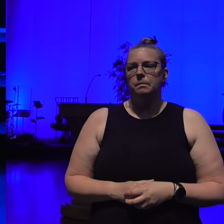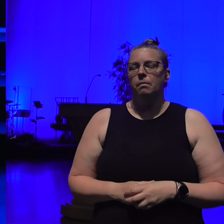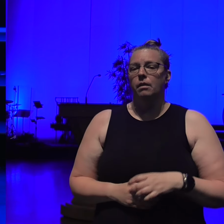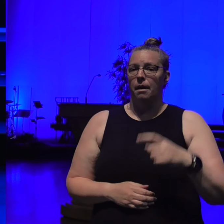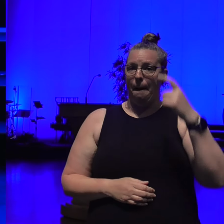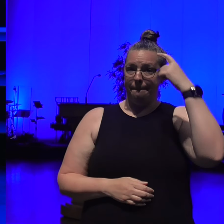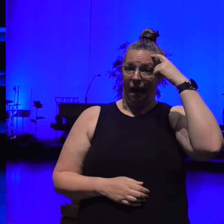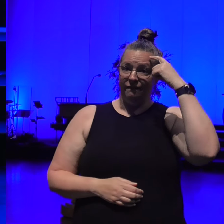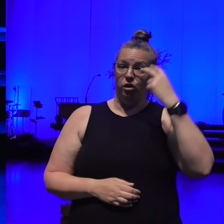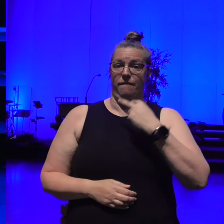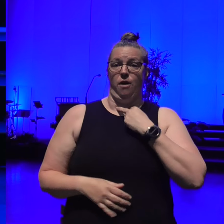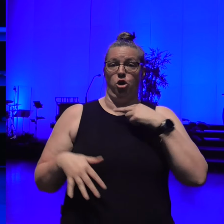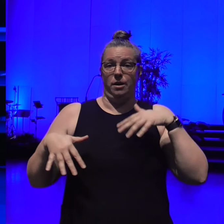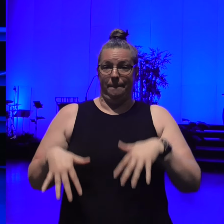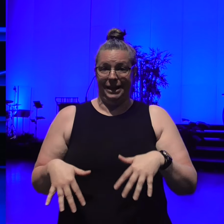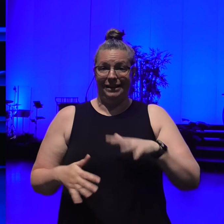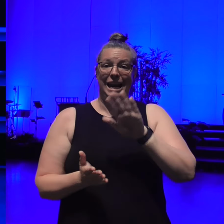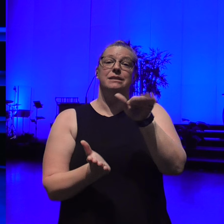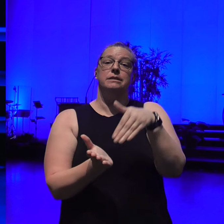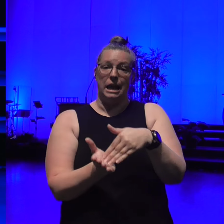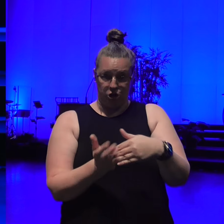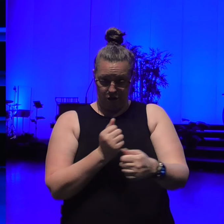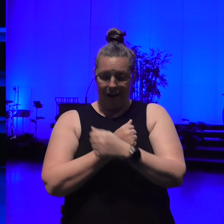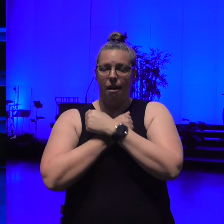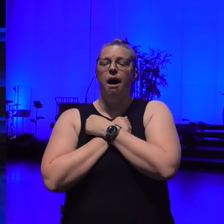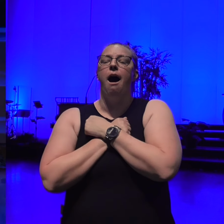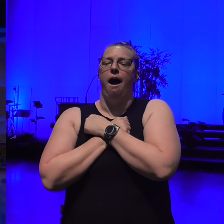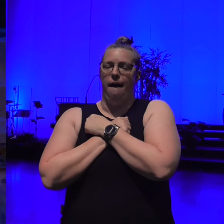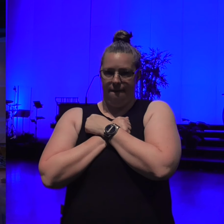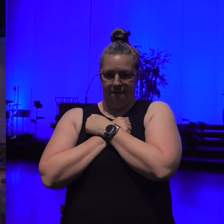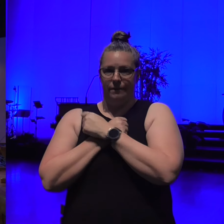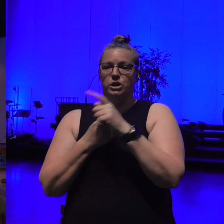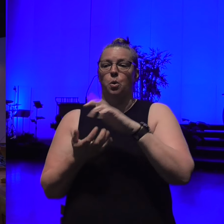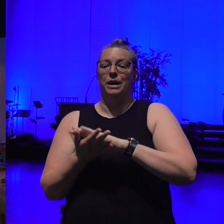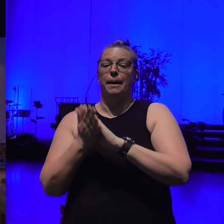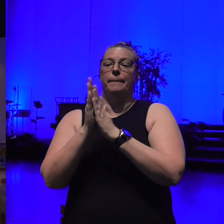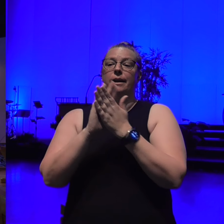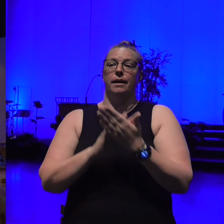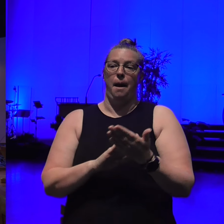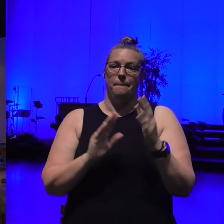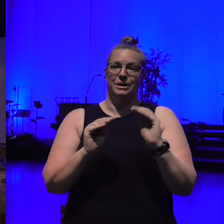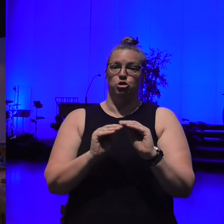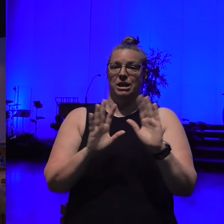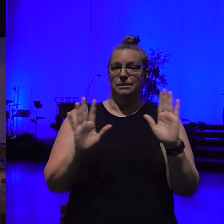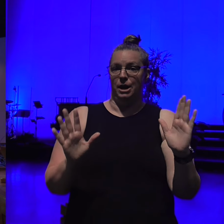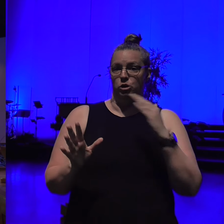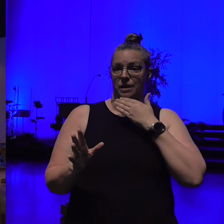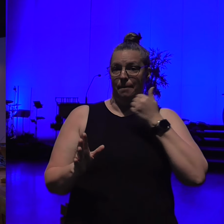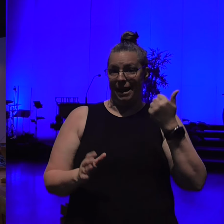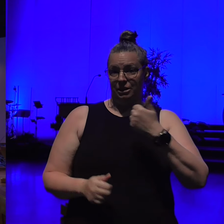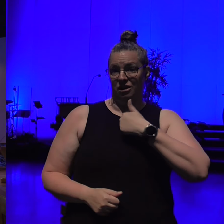centra en el amor porque nos permite ser transparentes con lo mejor de nosotros mismos.